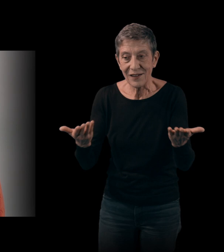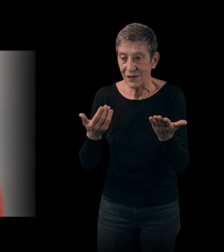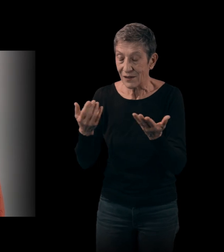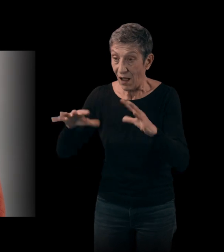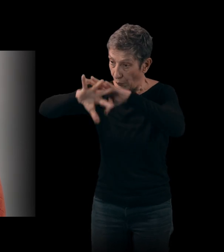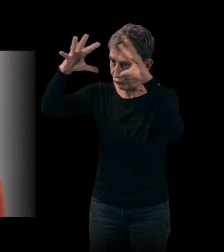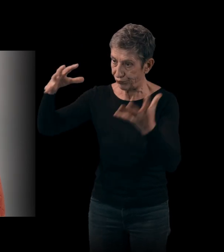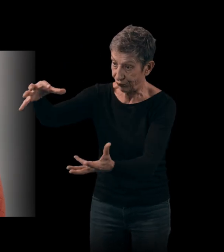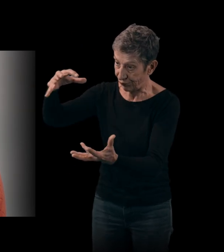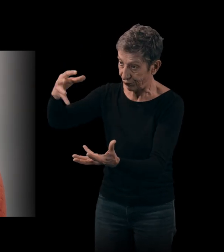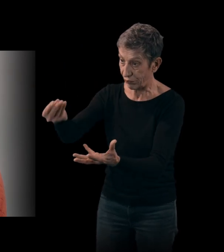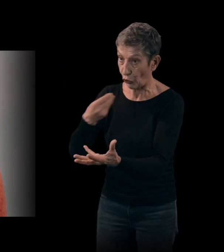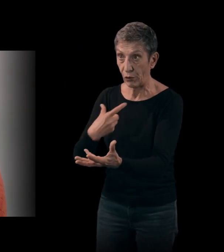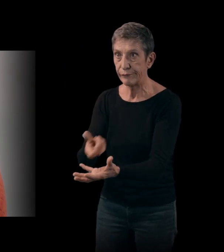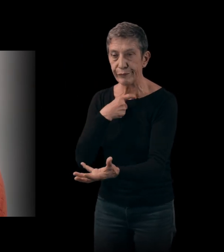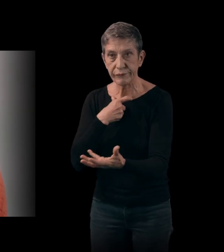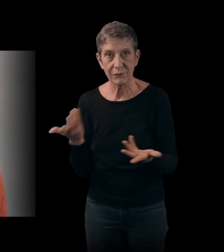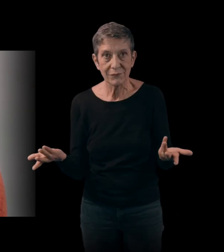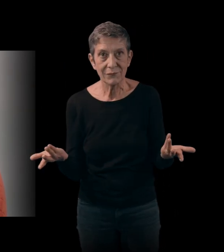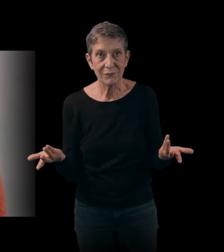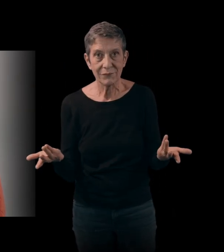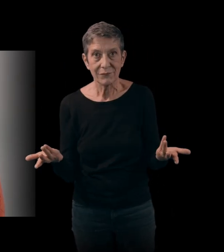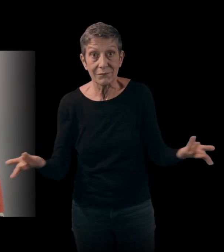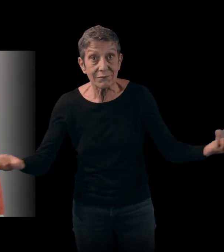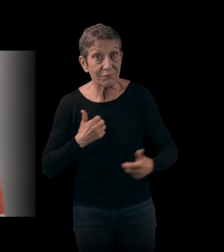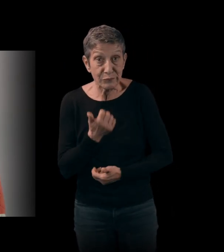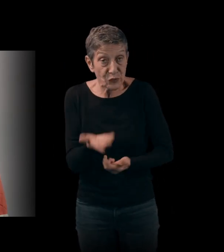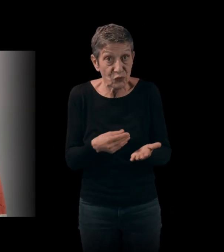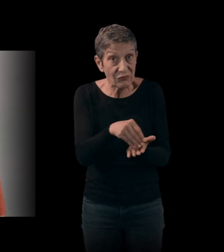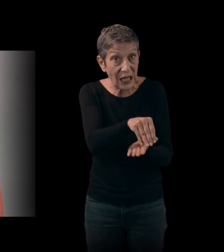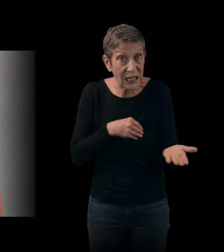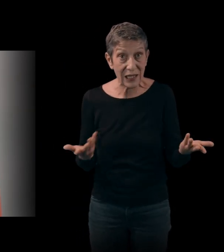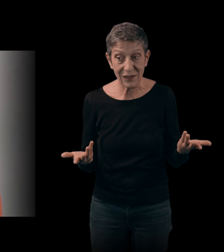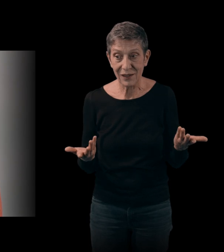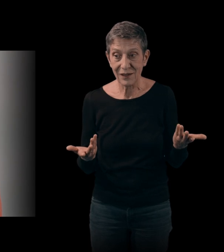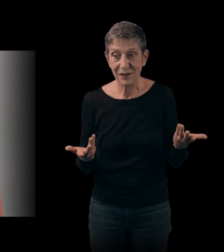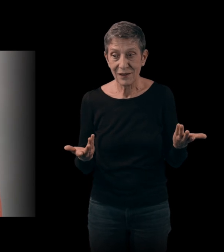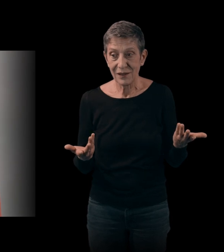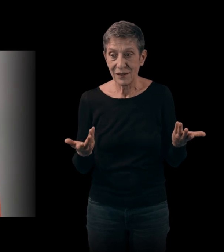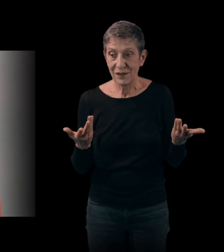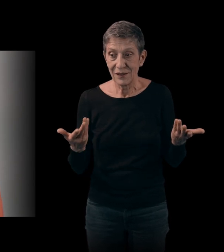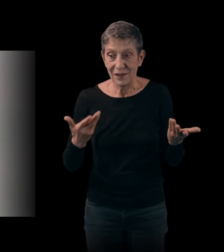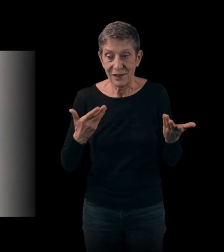Ça m'empêchait d'écrire et d'aller justement vers ce que le chercheur